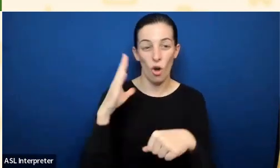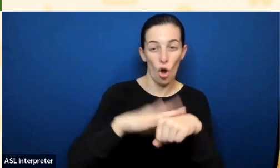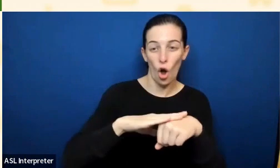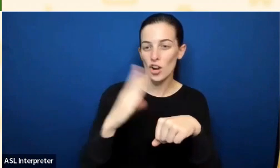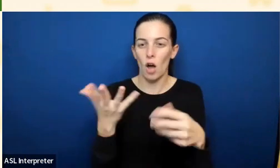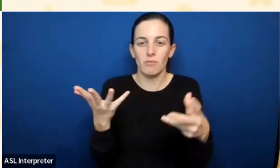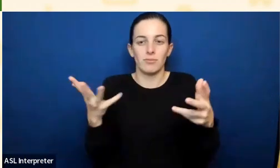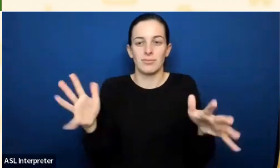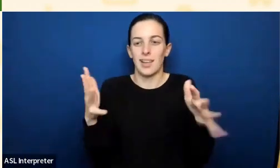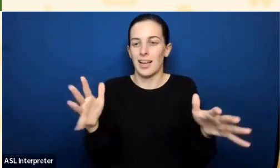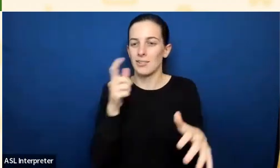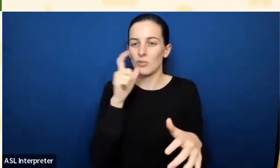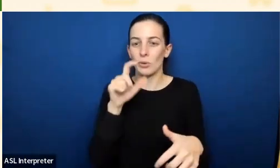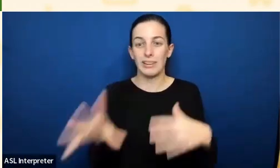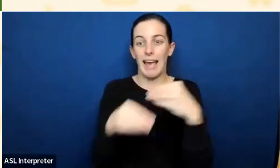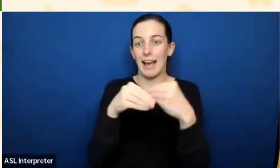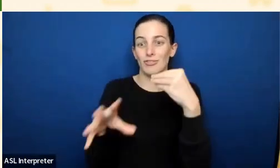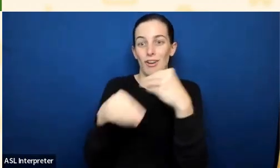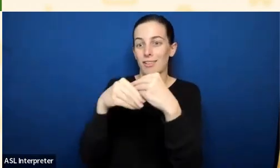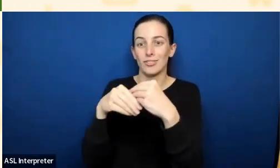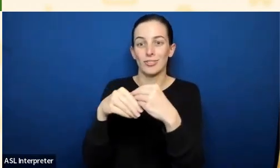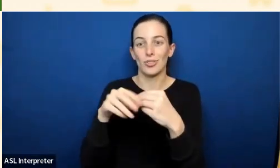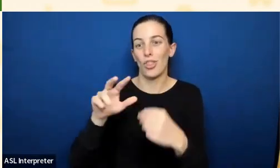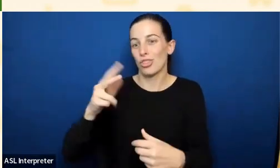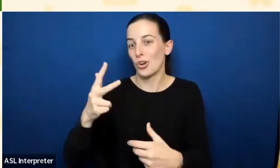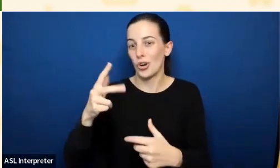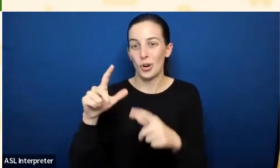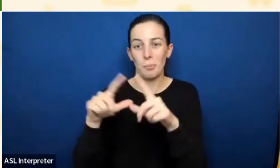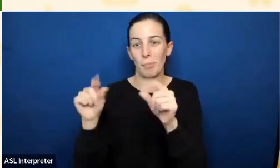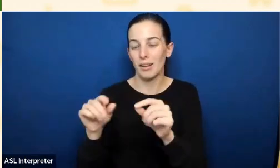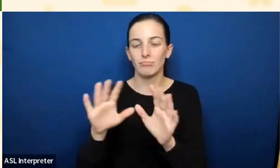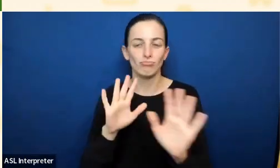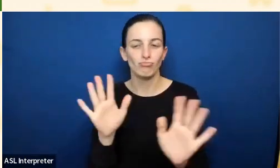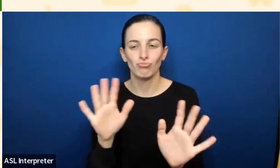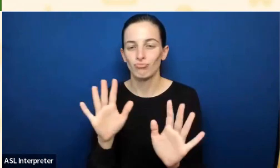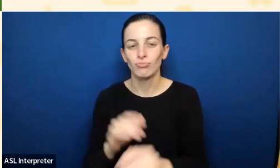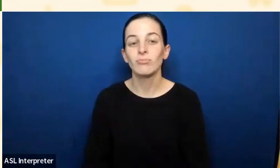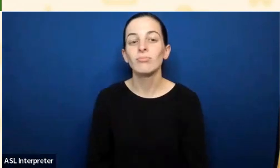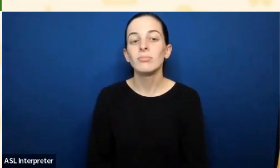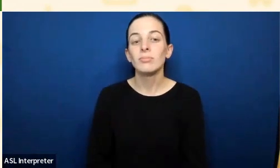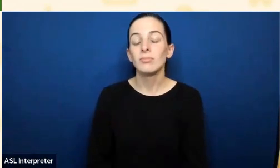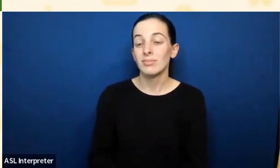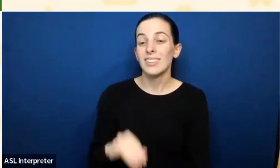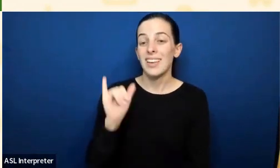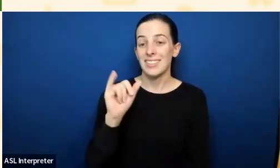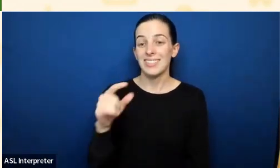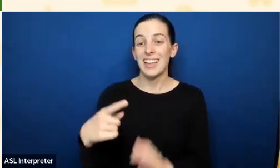por lo que no hay necesidad de tener en cuenta una posible tercera opción en el futuro. Vamos a indicar estos dos estados con los que estamos trabajando